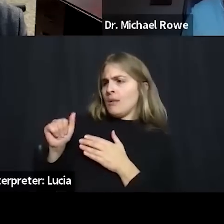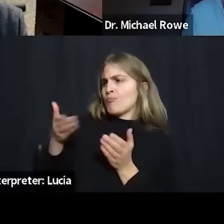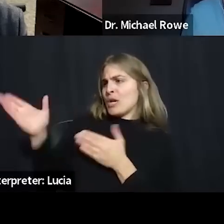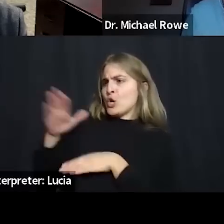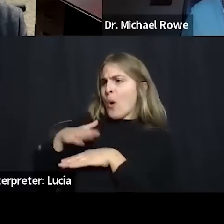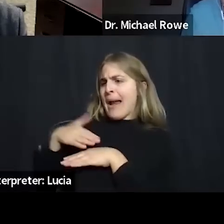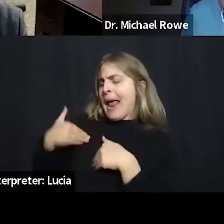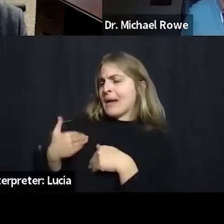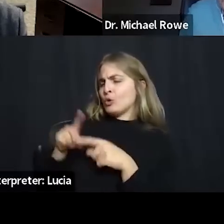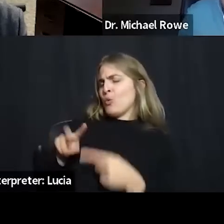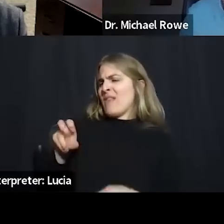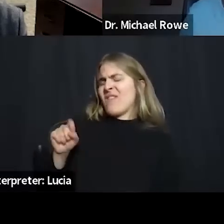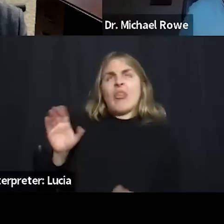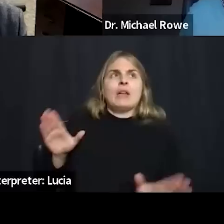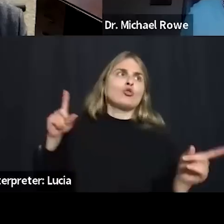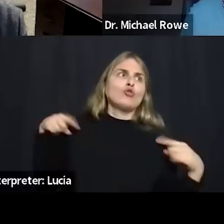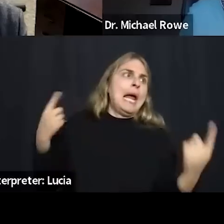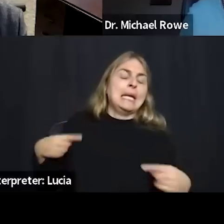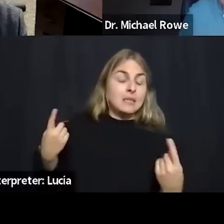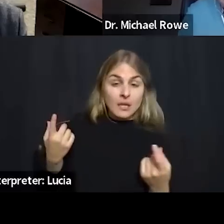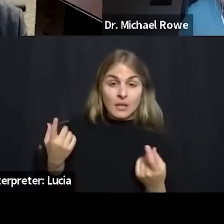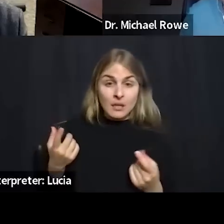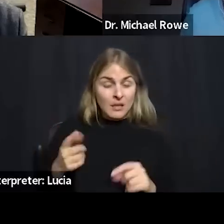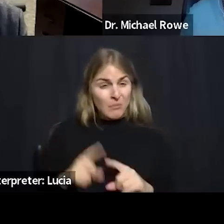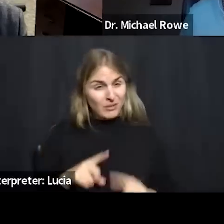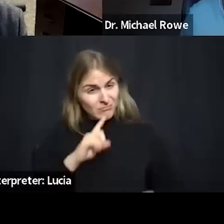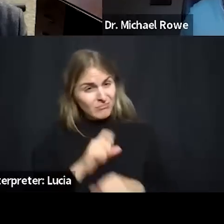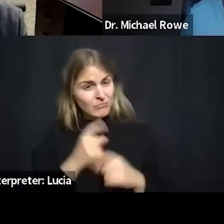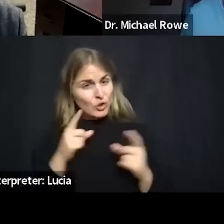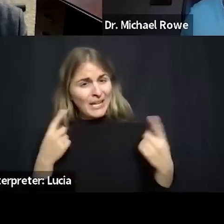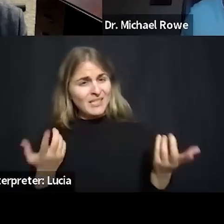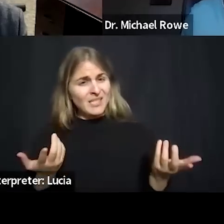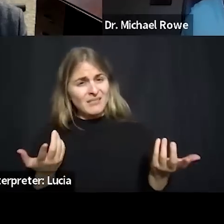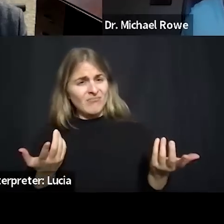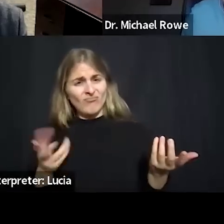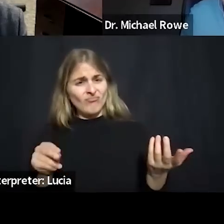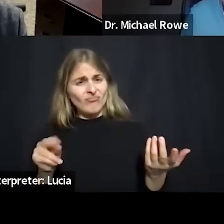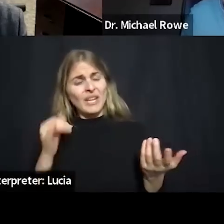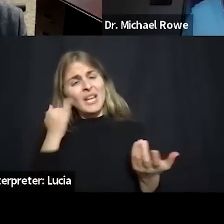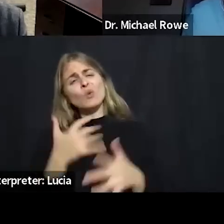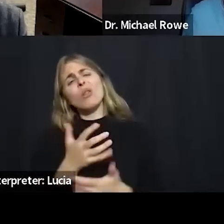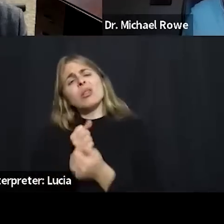y lo loco que es eso. Pero, ¿qué tan loco es? Quien sea amante de las mascotas